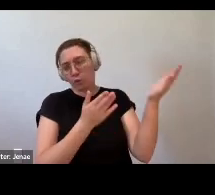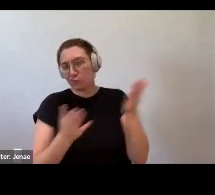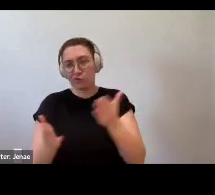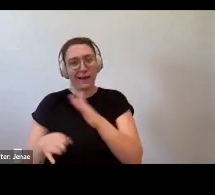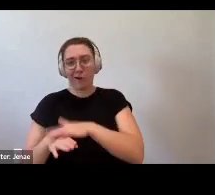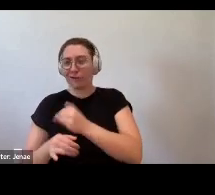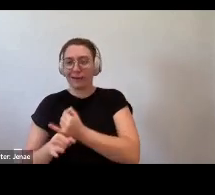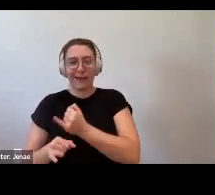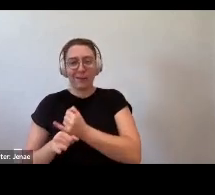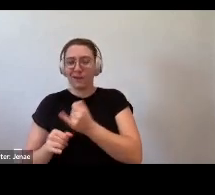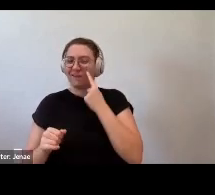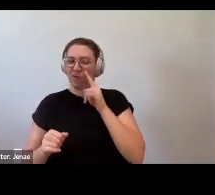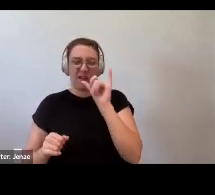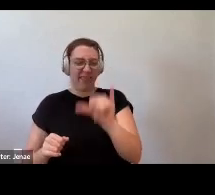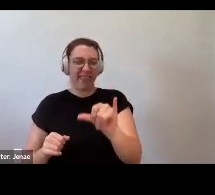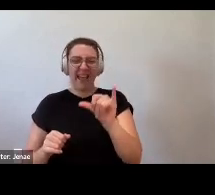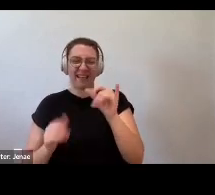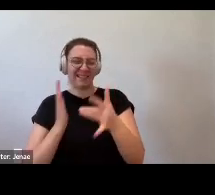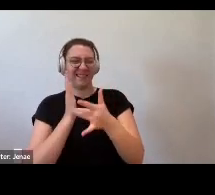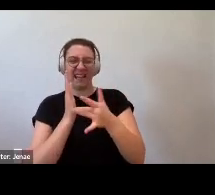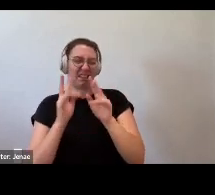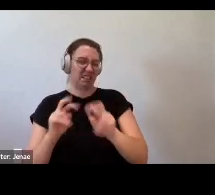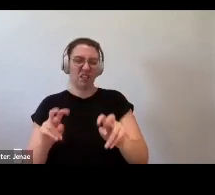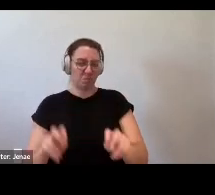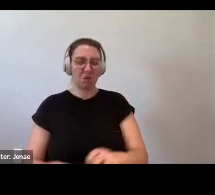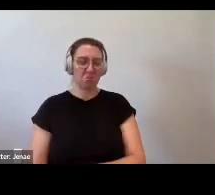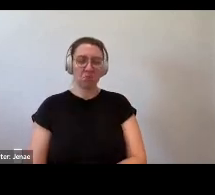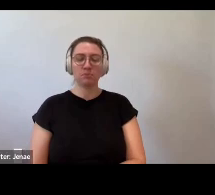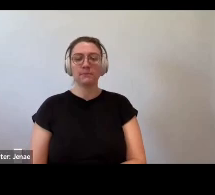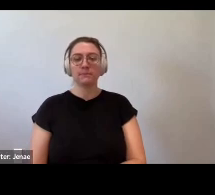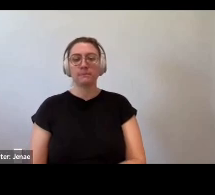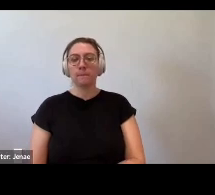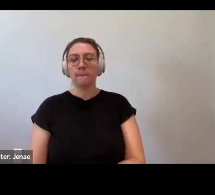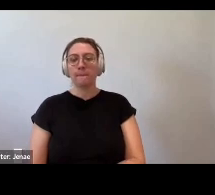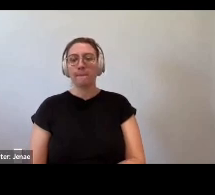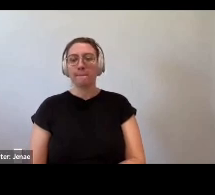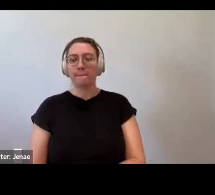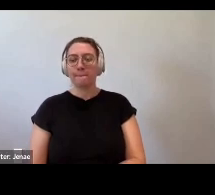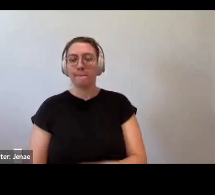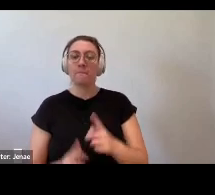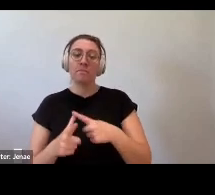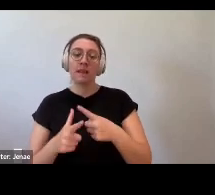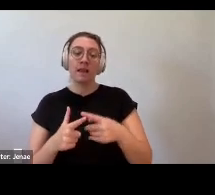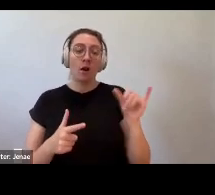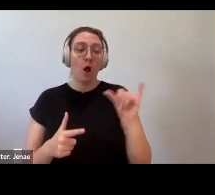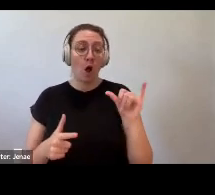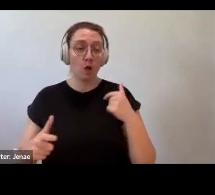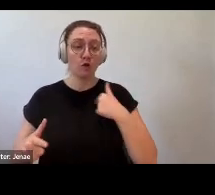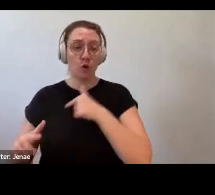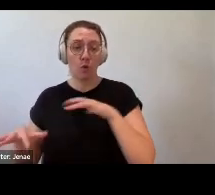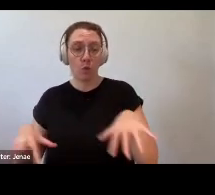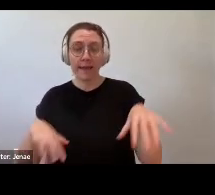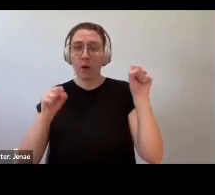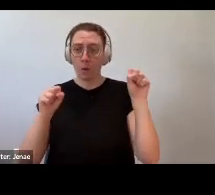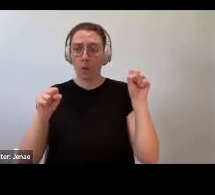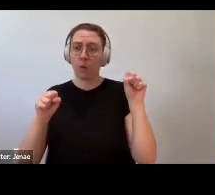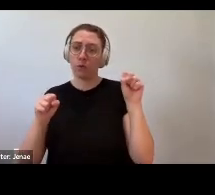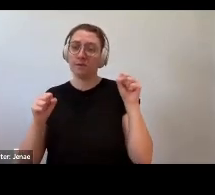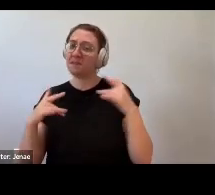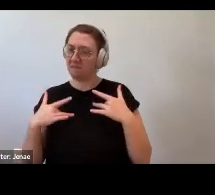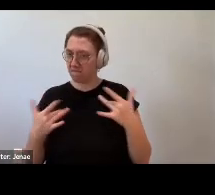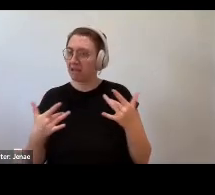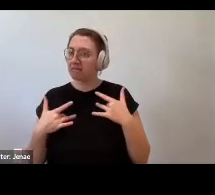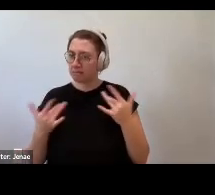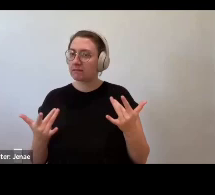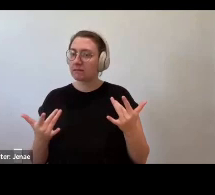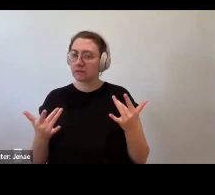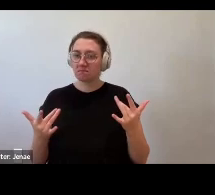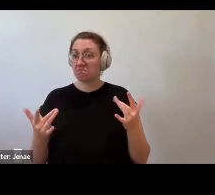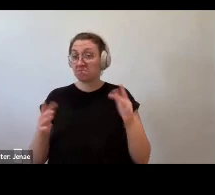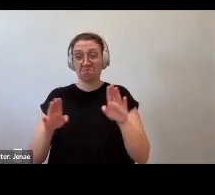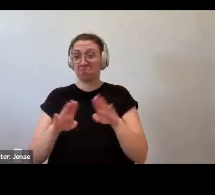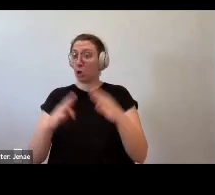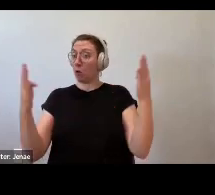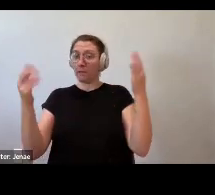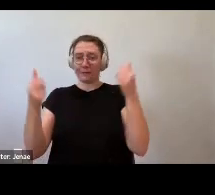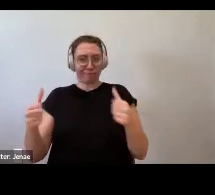para realizar nuestras evaluaciones tecnológicas. Además, organizamos eventos abiertos al público. Por